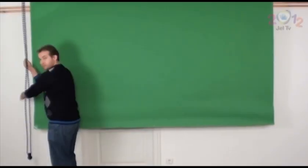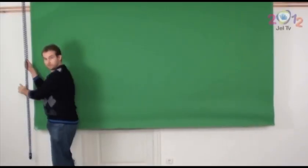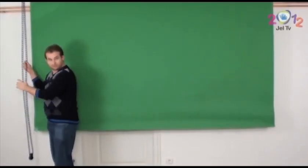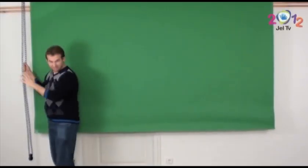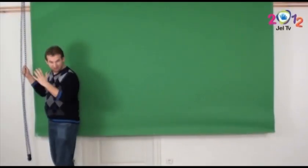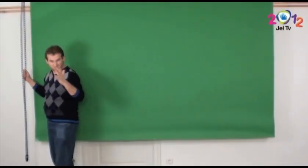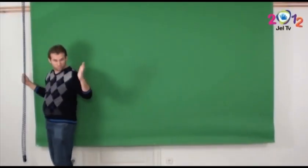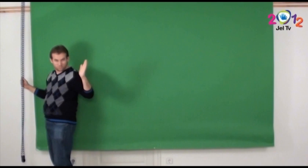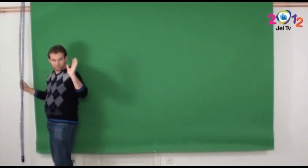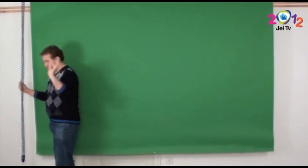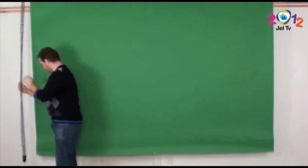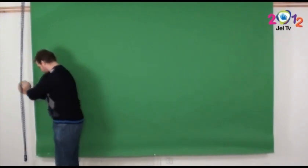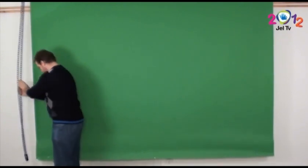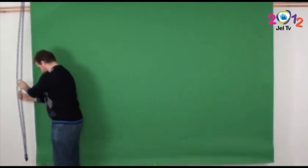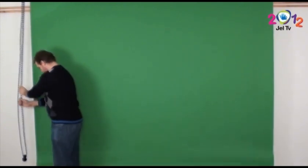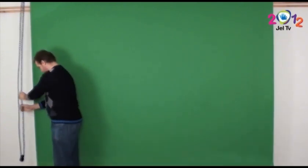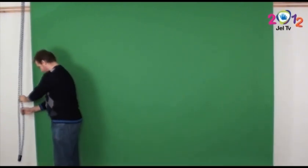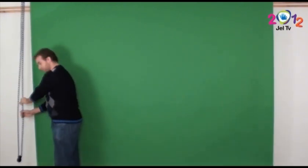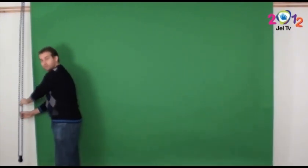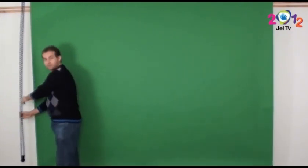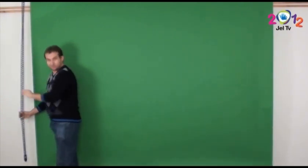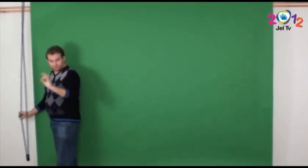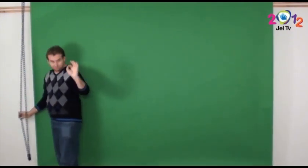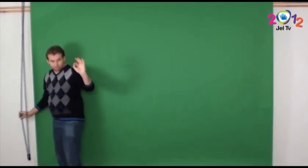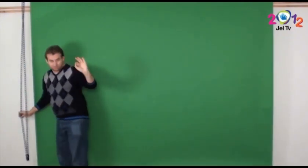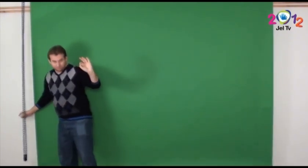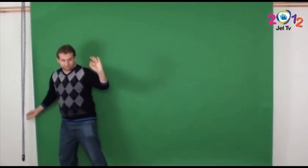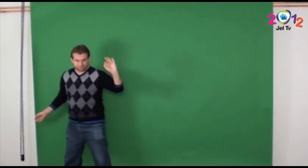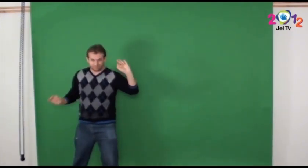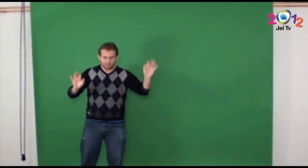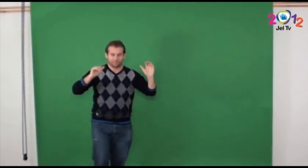Nem jó? Jó? Jó? Szuper.